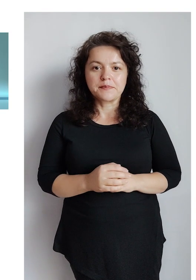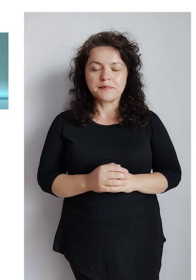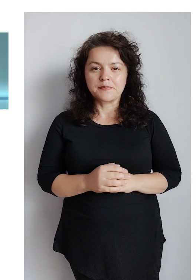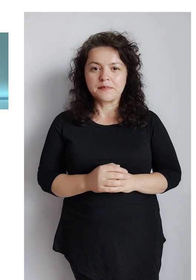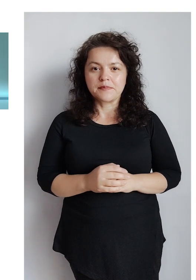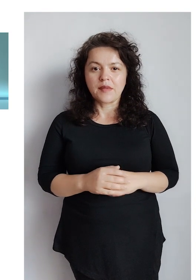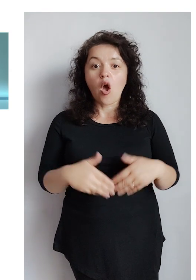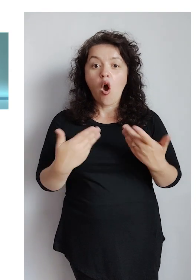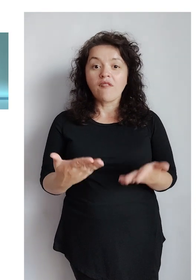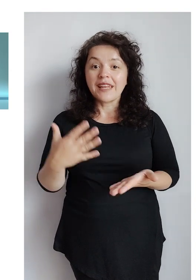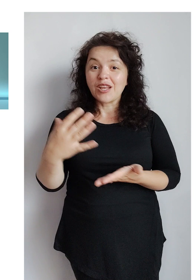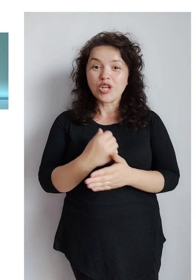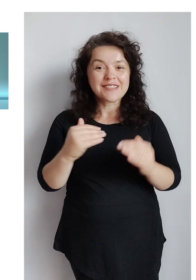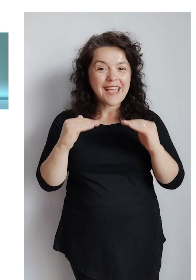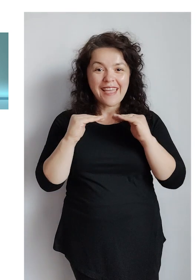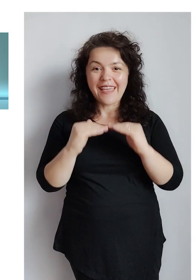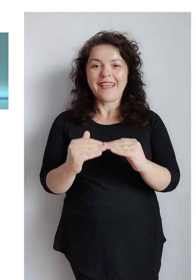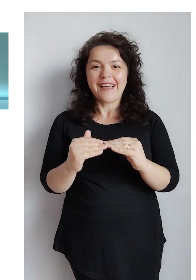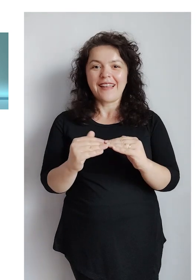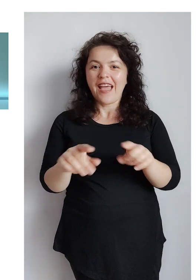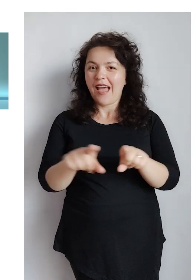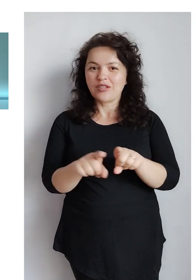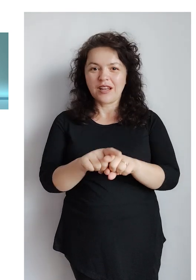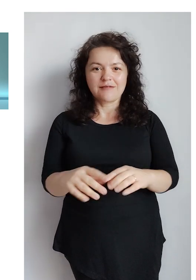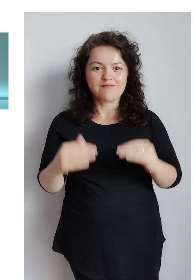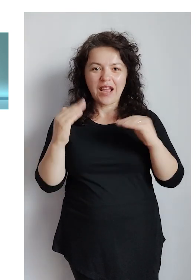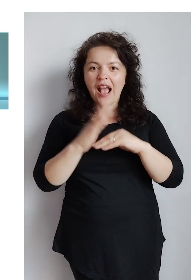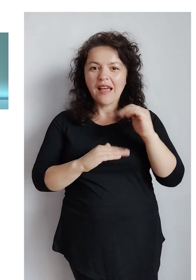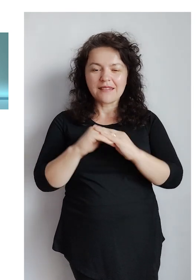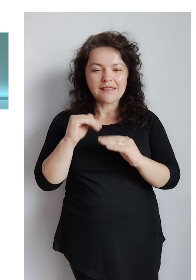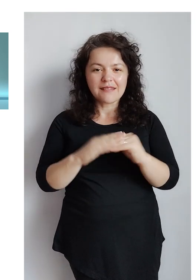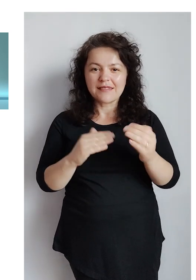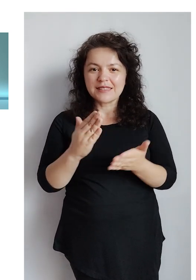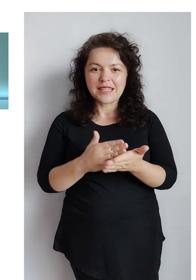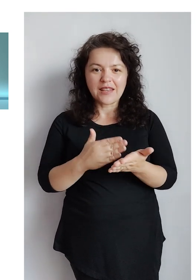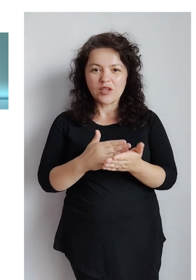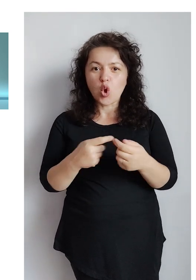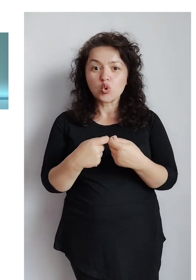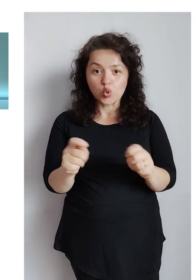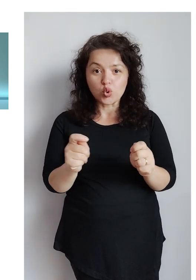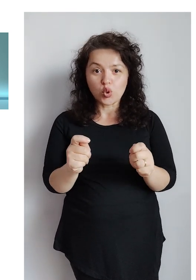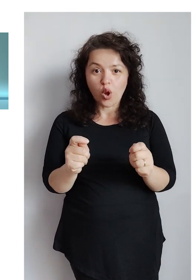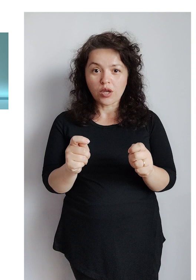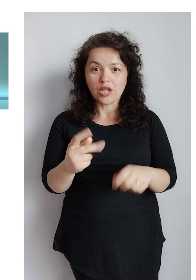Oferirea de șanse egale și același nivel de calitate a servicilor tuturor